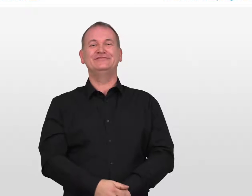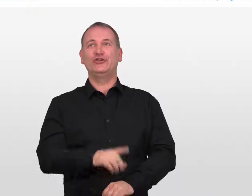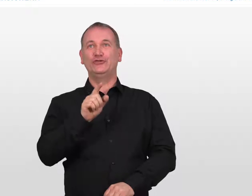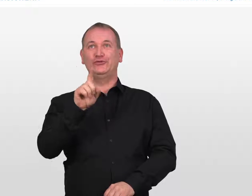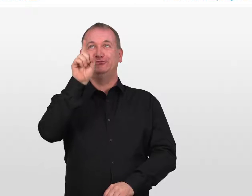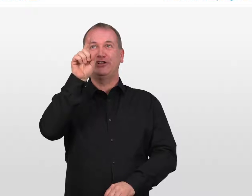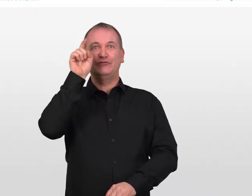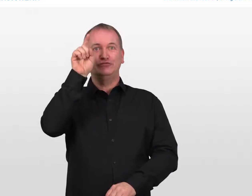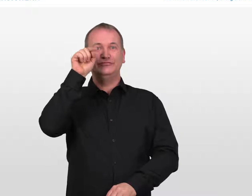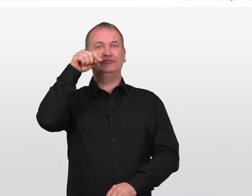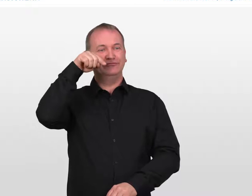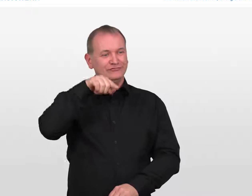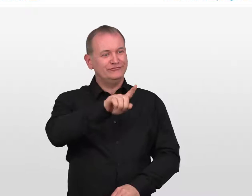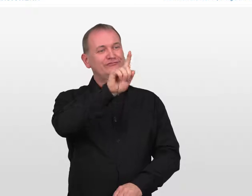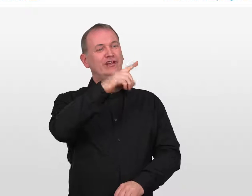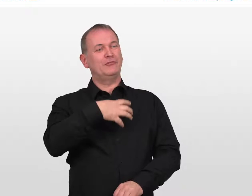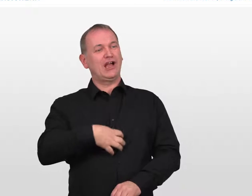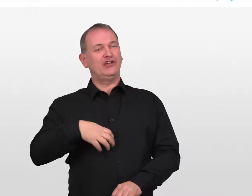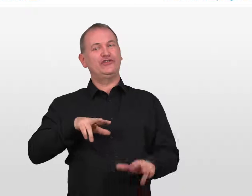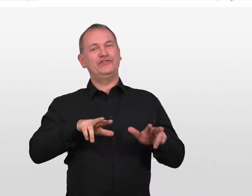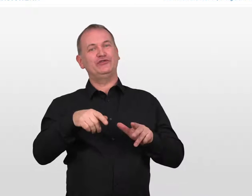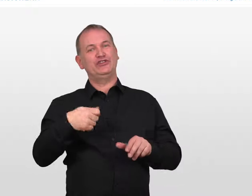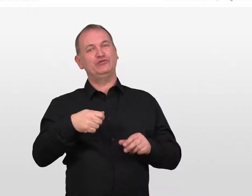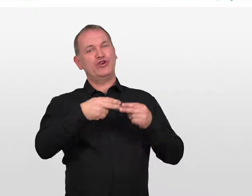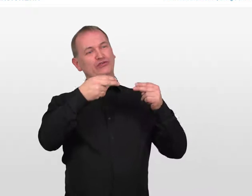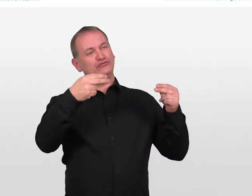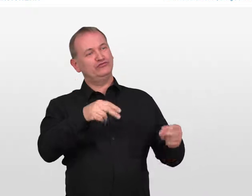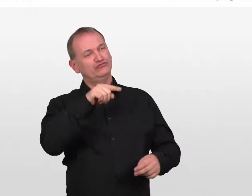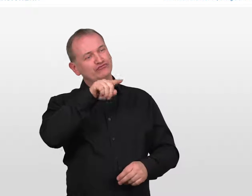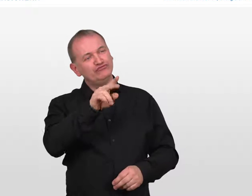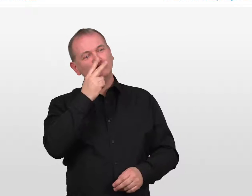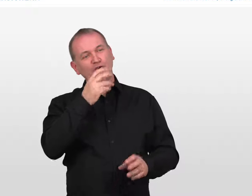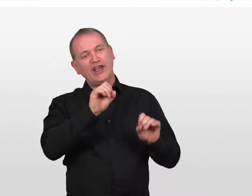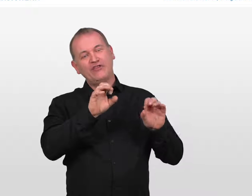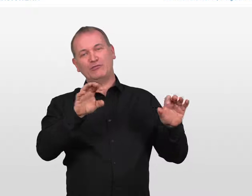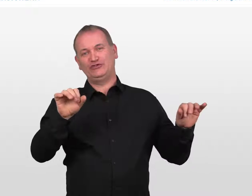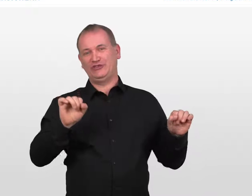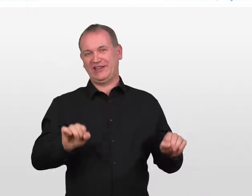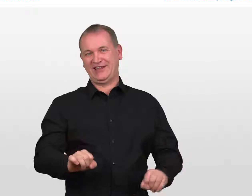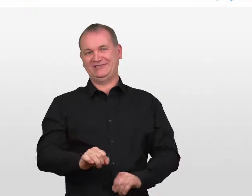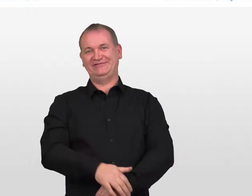Wenn Sie sie anklicken, öffnet sich ein neues Fenster mit der Homepage des Bayerischen Wirtschaftsministeriums.